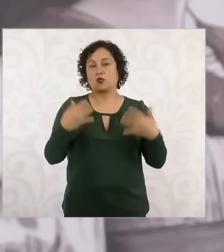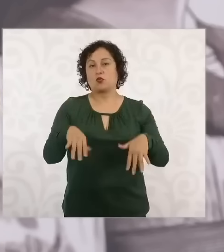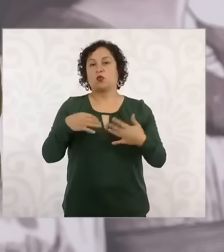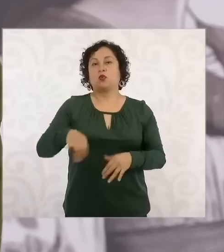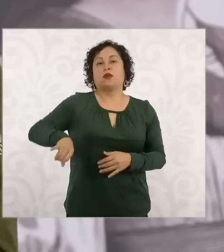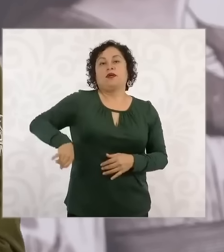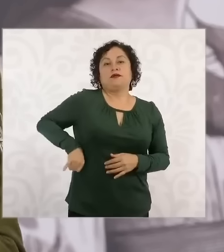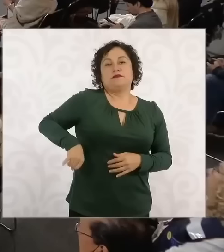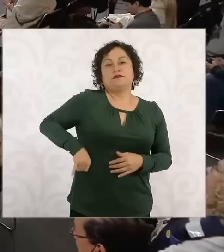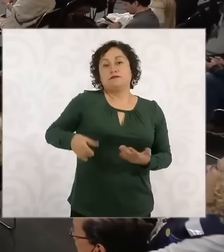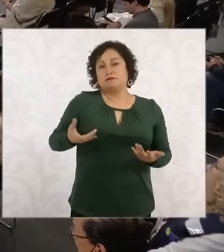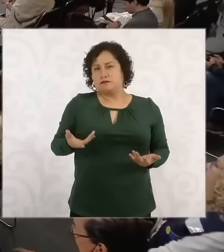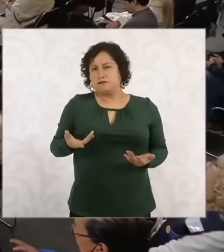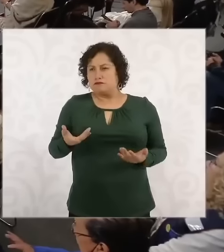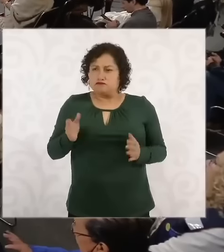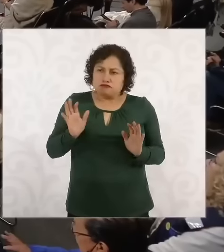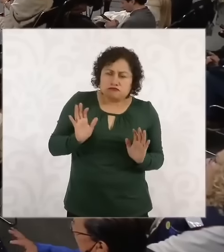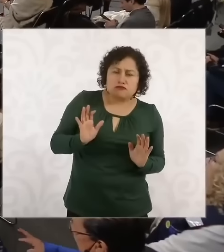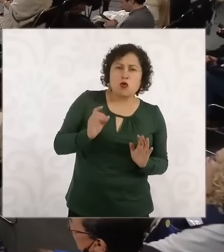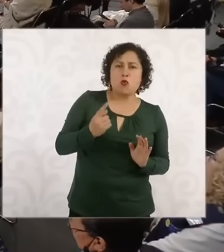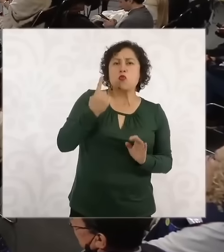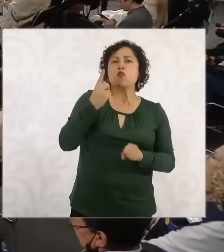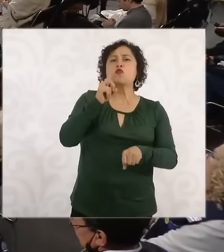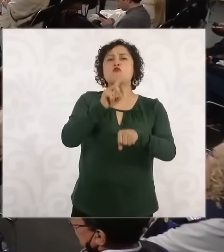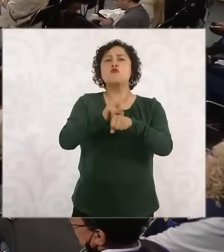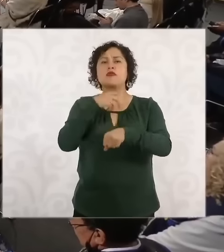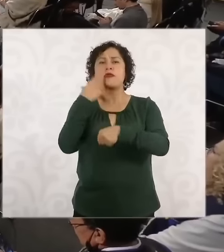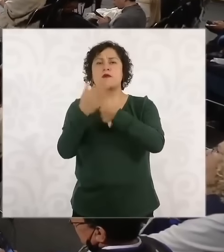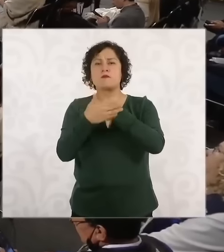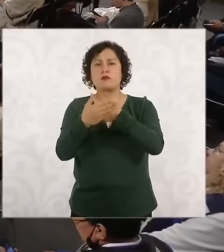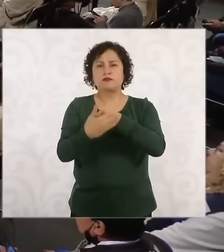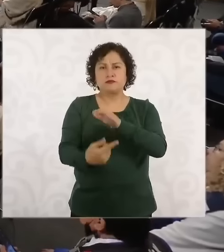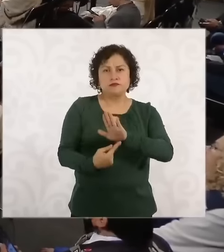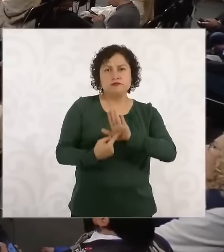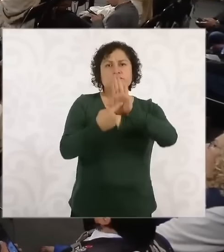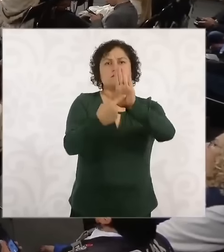podríamos presentarlo en algún momento eh que tiene que ver justo en el momento de la consulta.